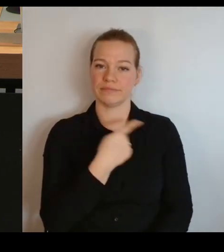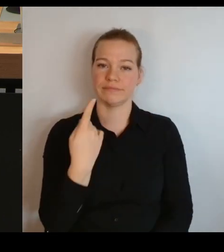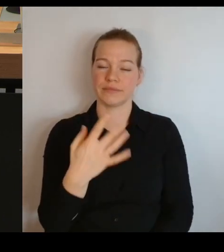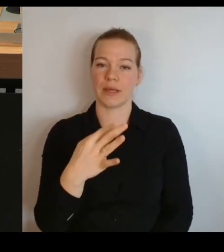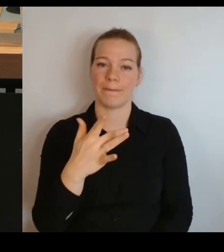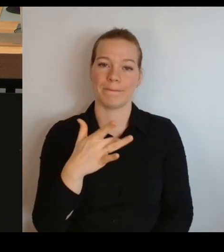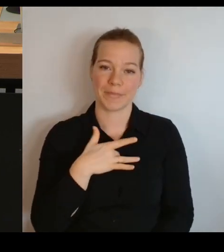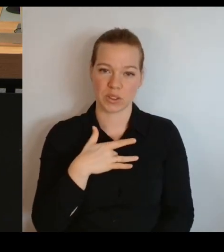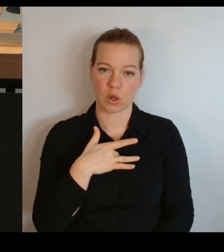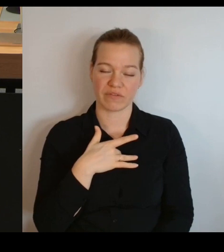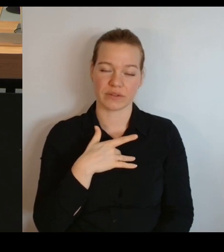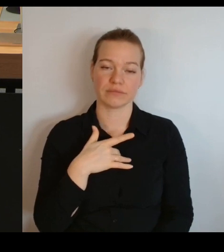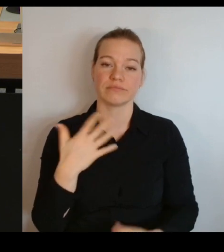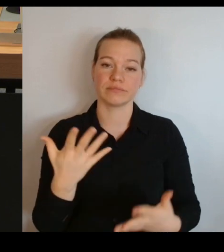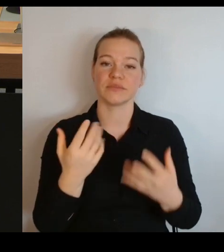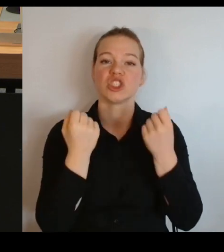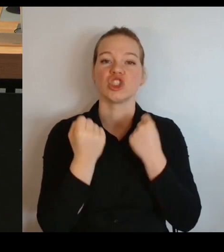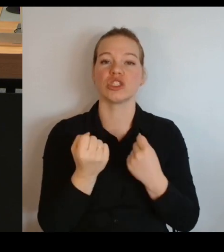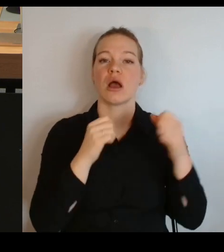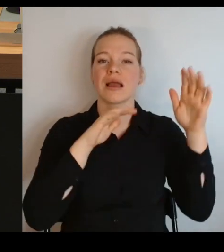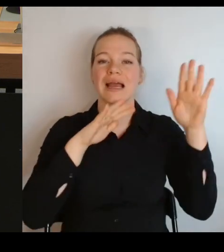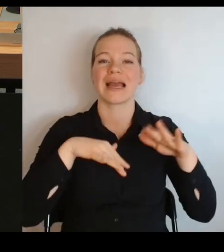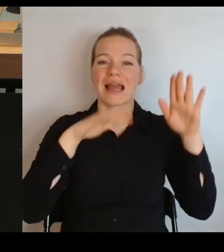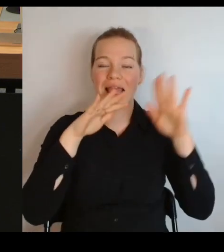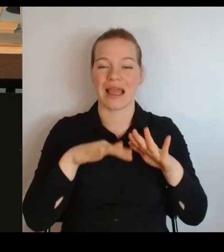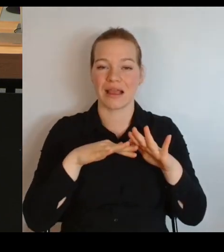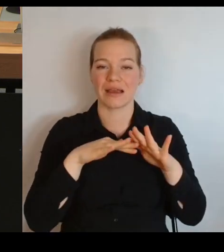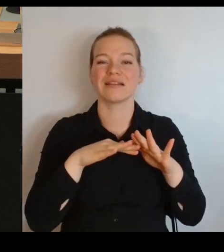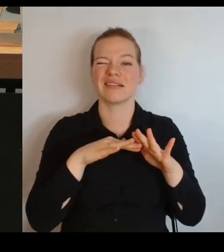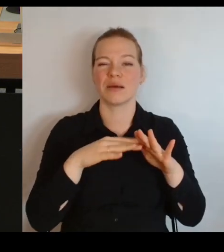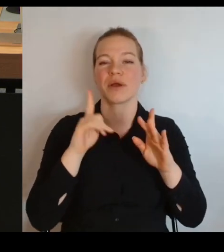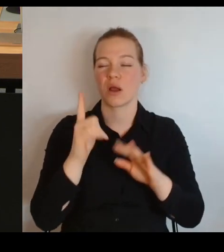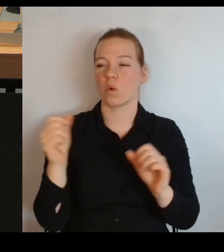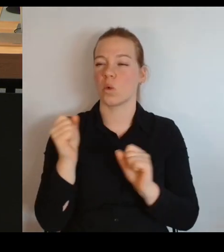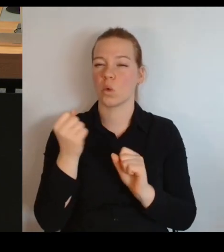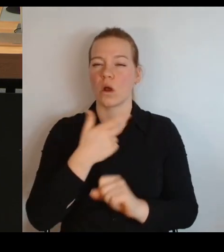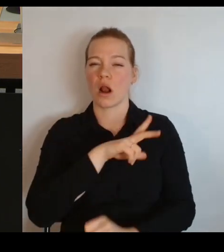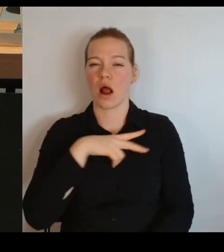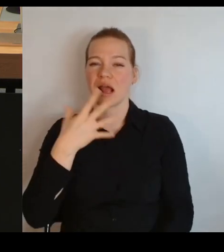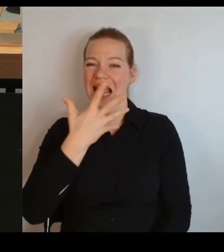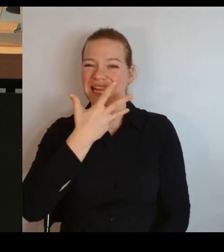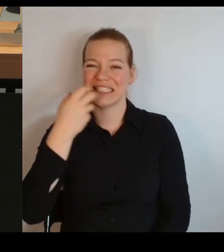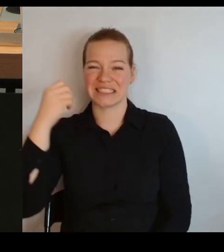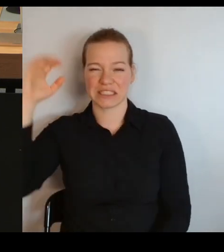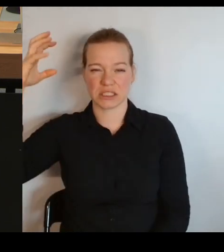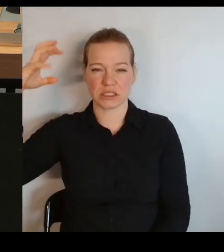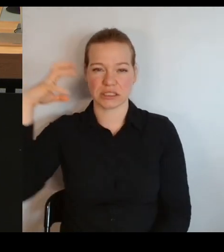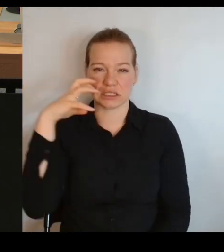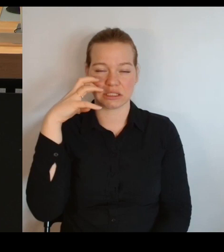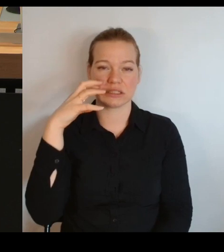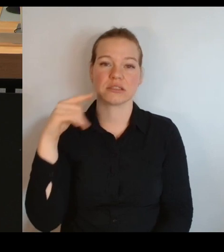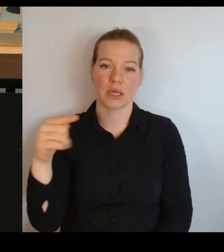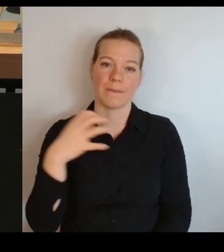Hitze betroffen sind. Hitze stellt eine Gefahr für Leib und Leben der Berlinerinnen und Berliner dar und ist auch